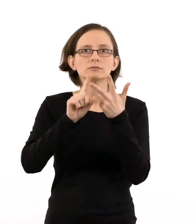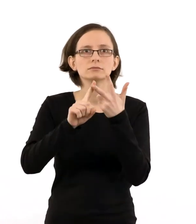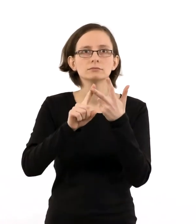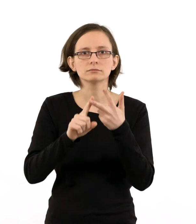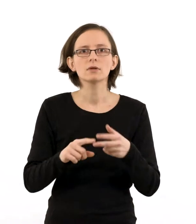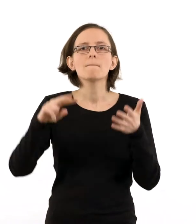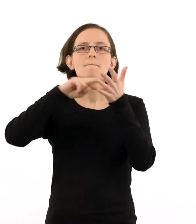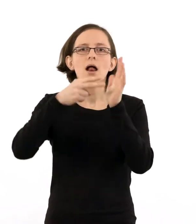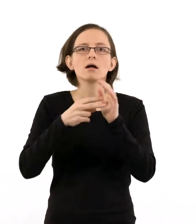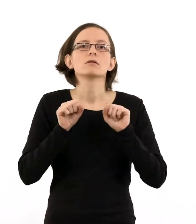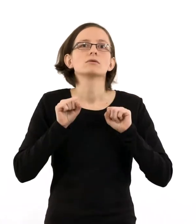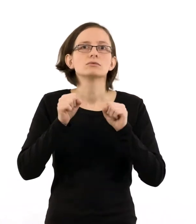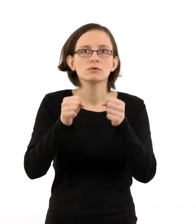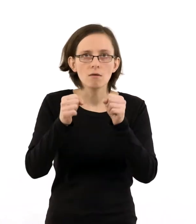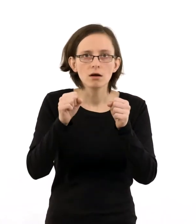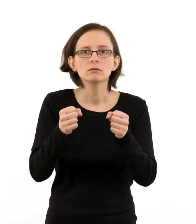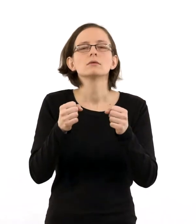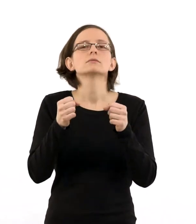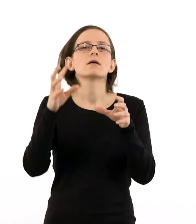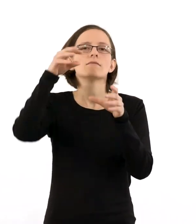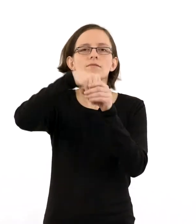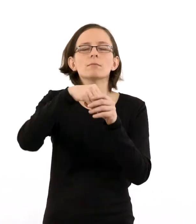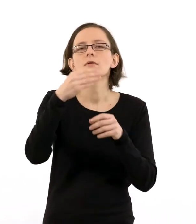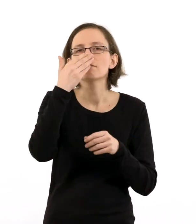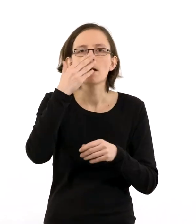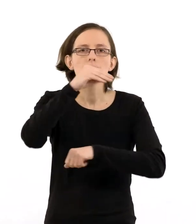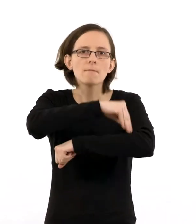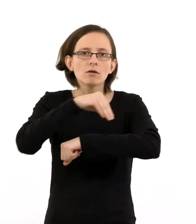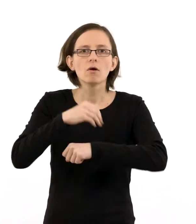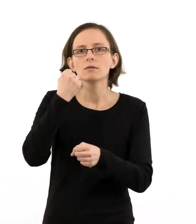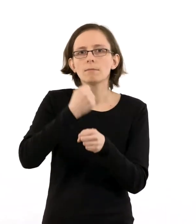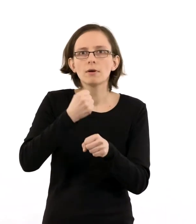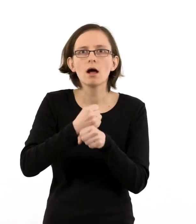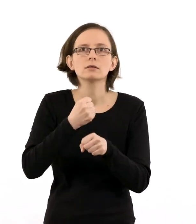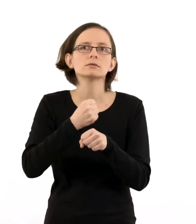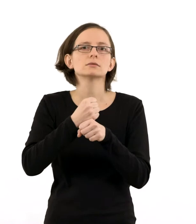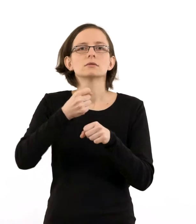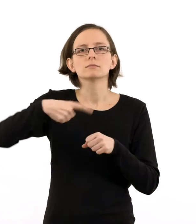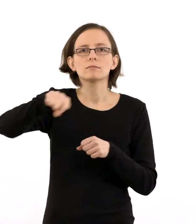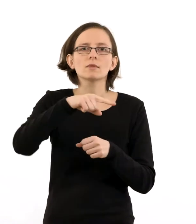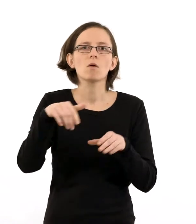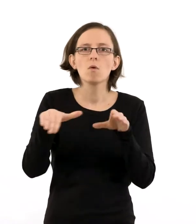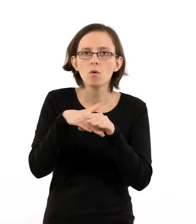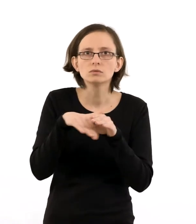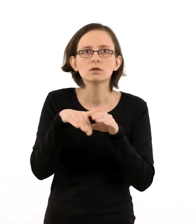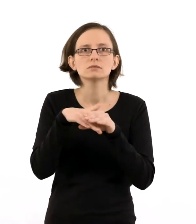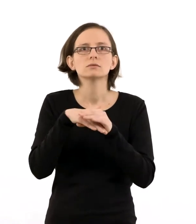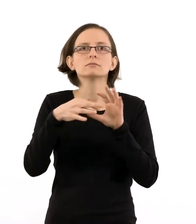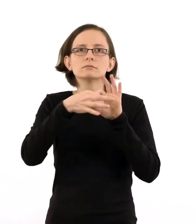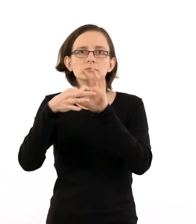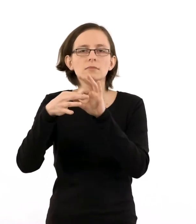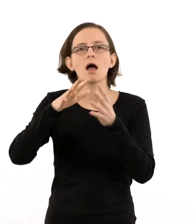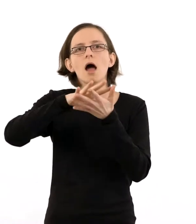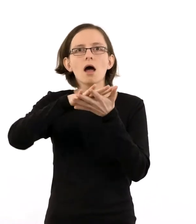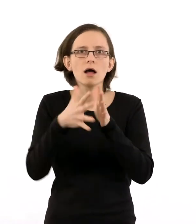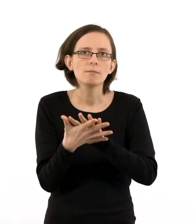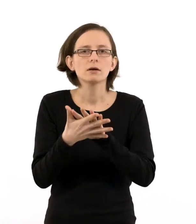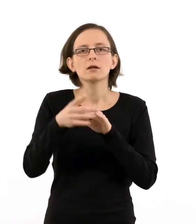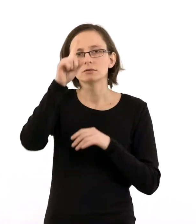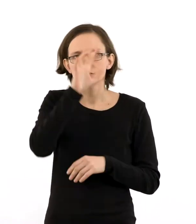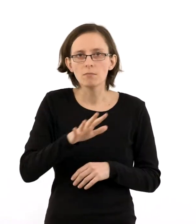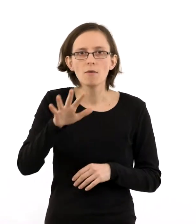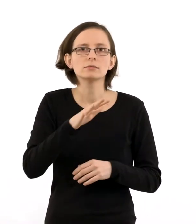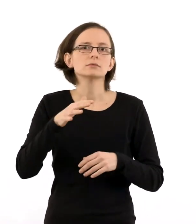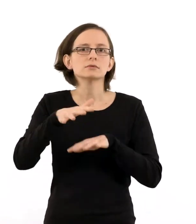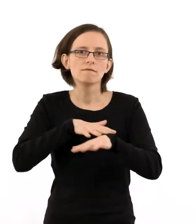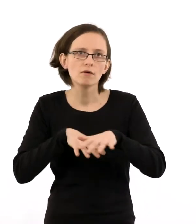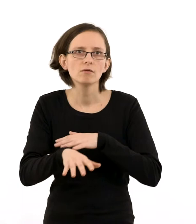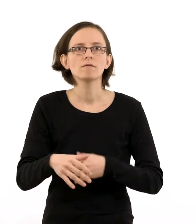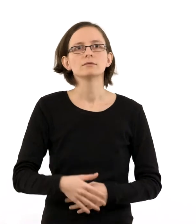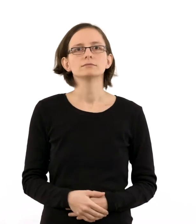3. plan działalności warsztatów i metody pracy z uczestnikami w zakresie rehabilitacji społecznej i zawodowej,